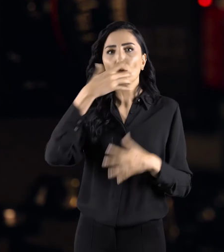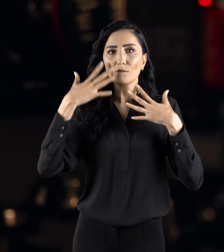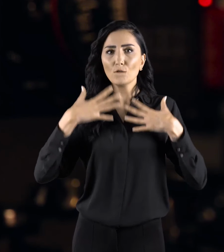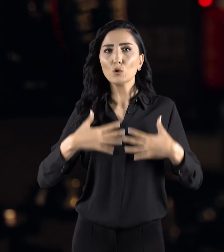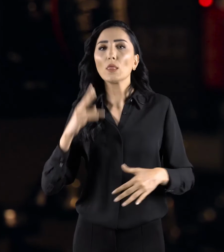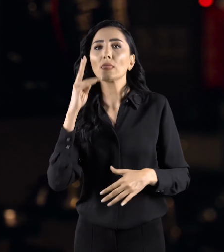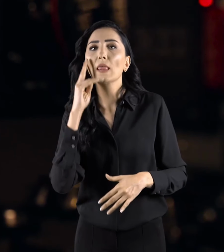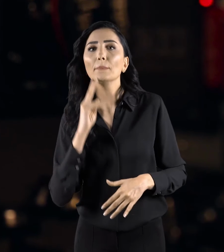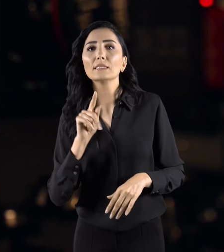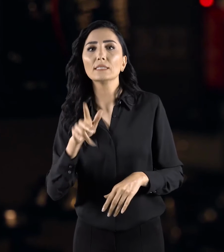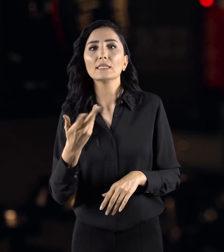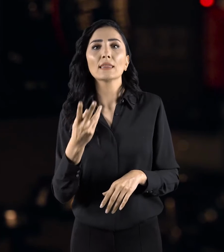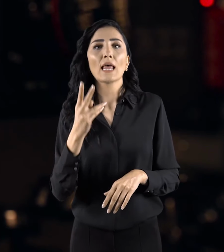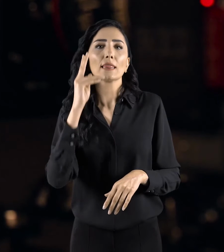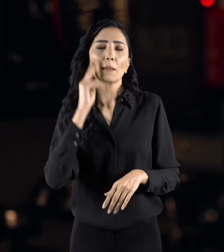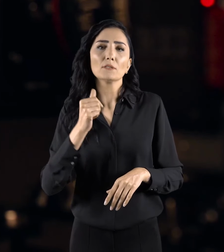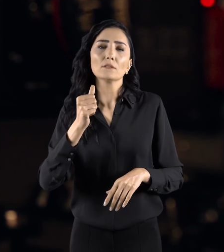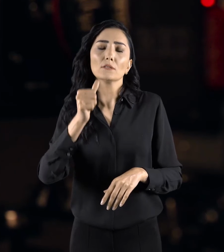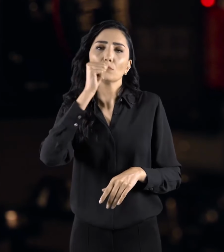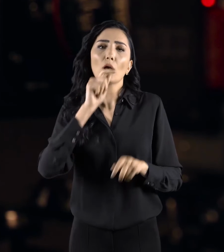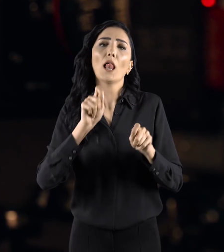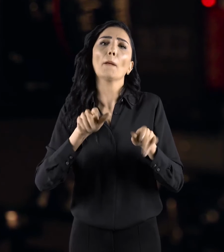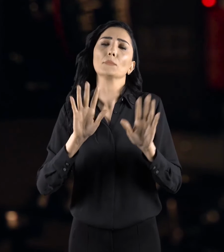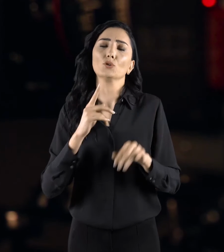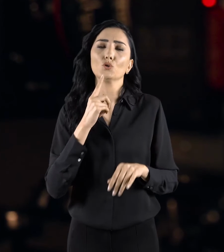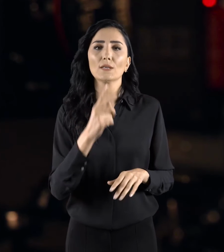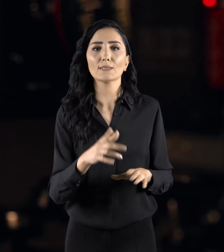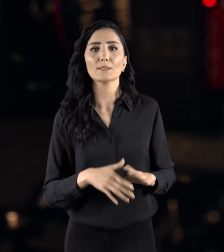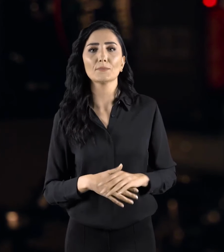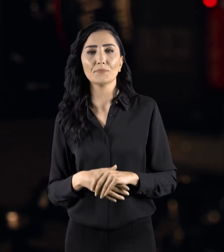ve vücut temizliğinde hijyen malzemesi olarak kullanmayacağız.